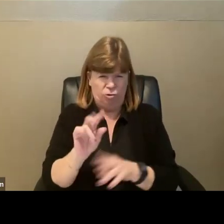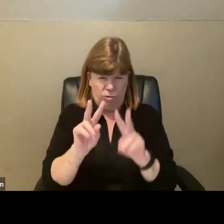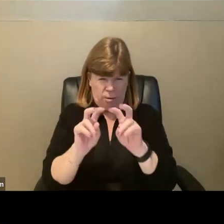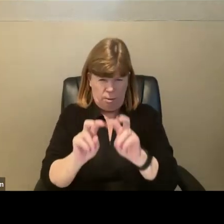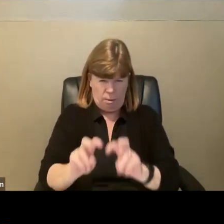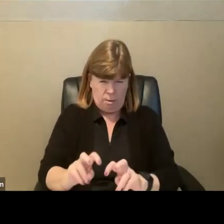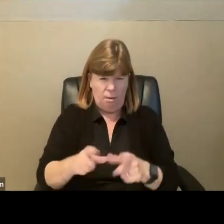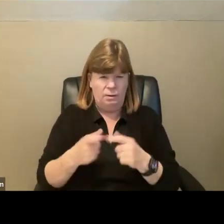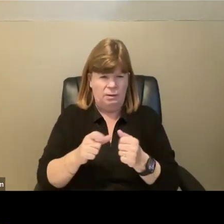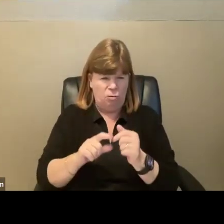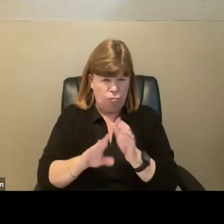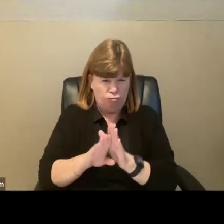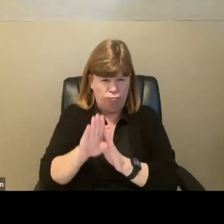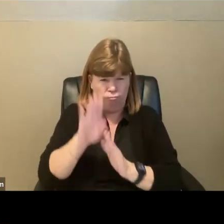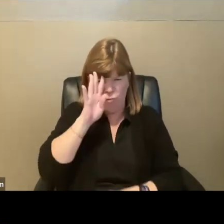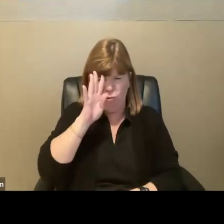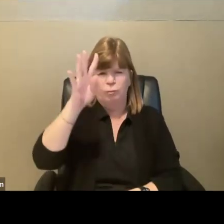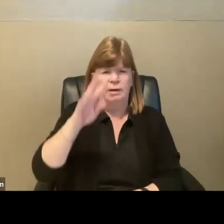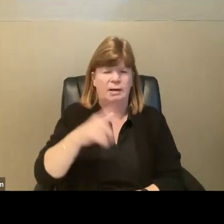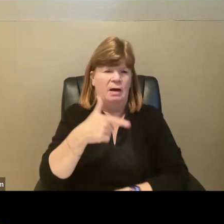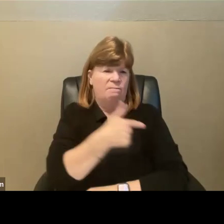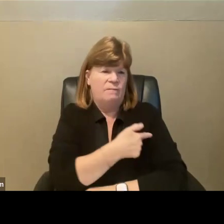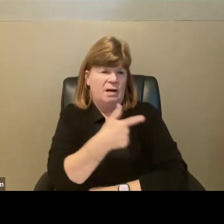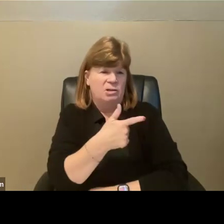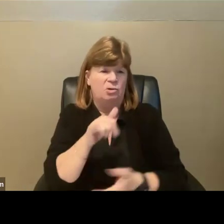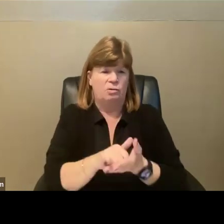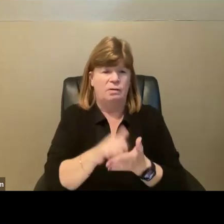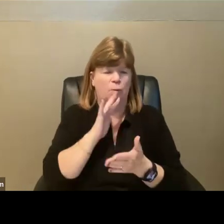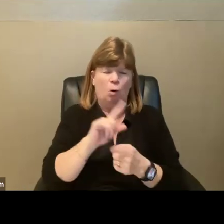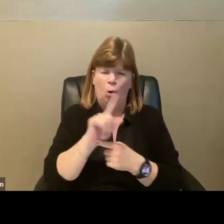crear una vacuna que no hará nada más que destruir esa infección.